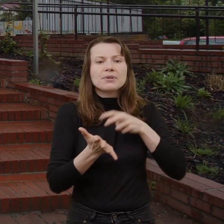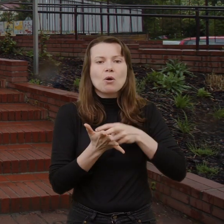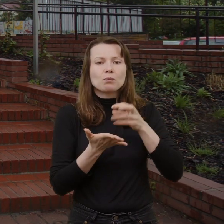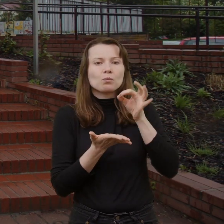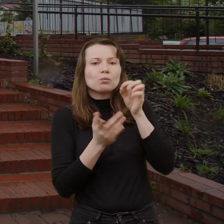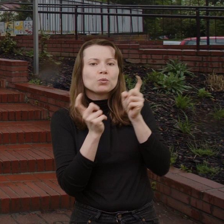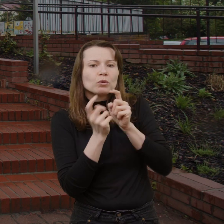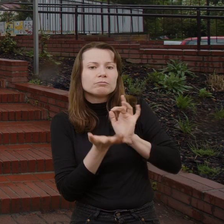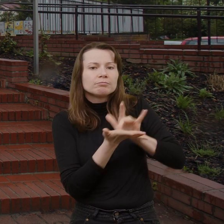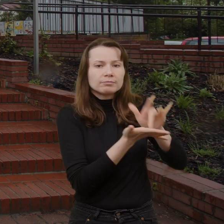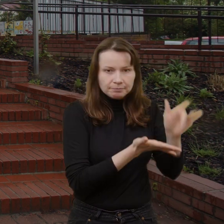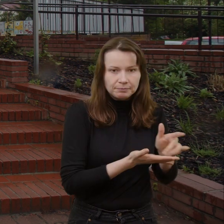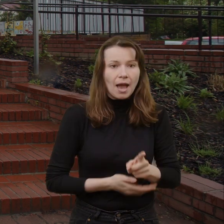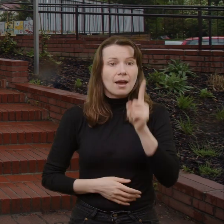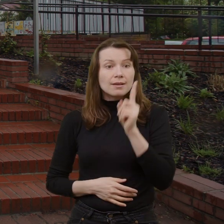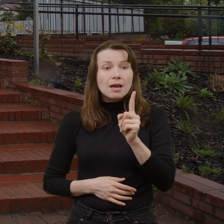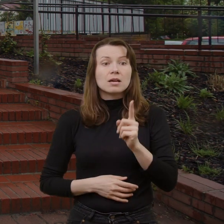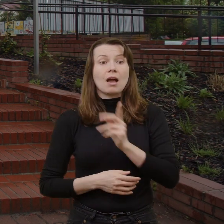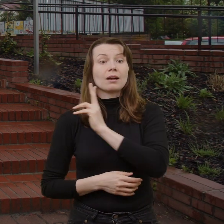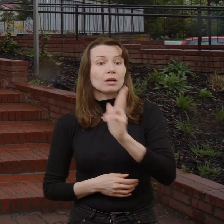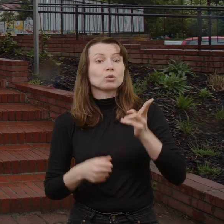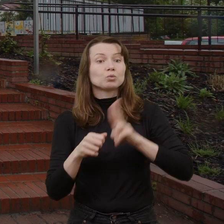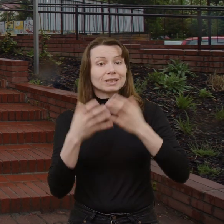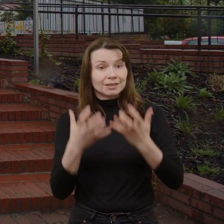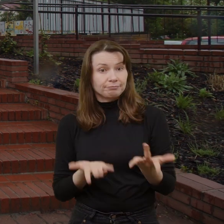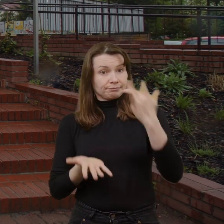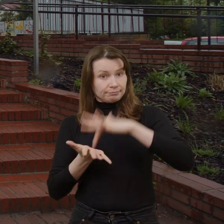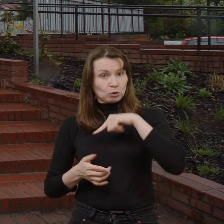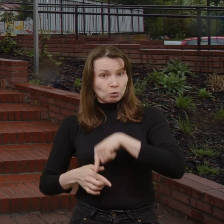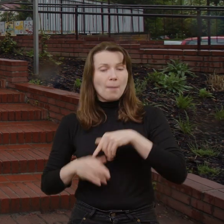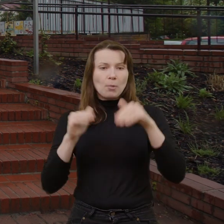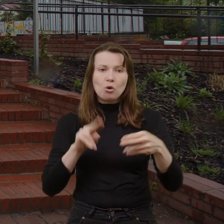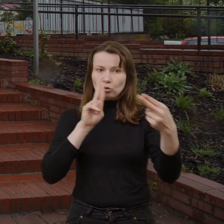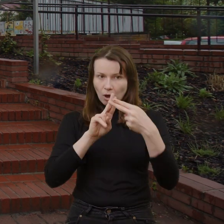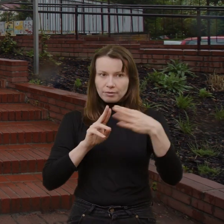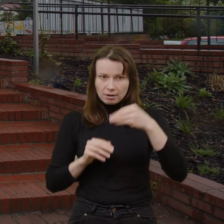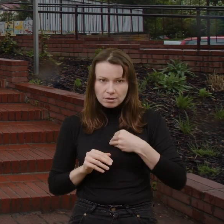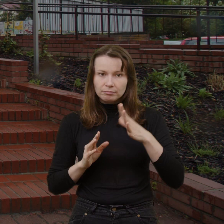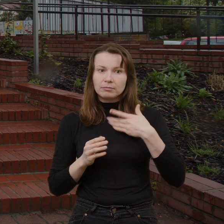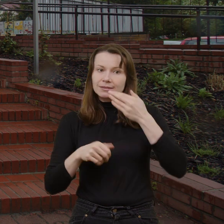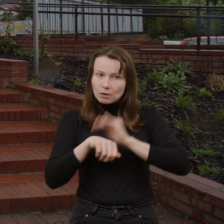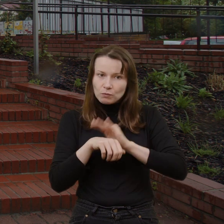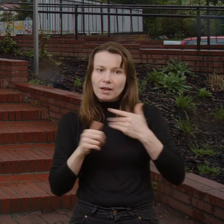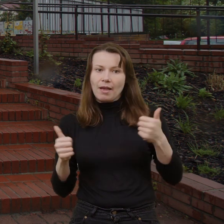może się z nami skontaktować i zamówić asystę. Wejście do budynku też jest od strony wschodniej.